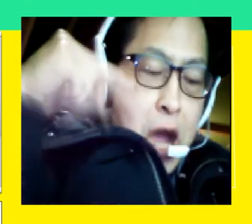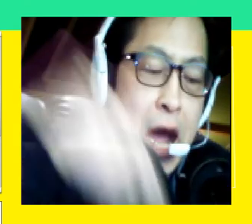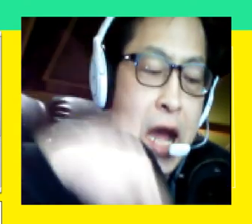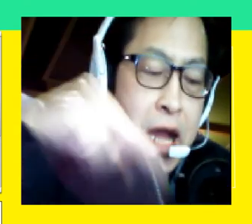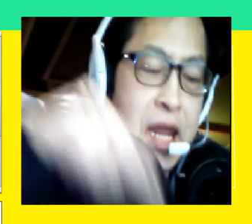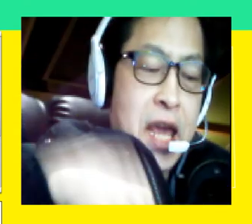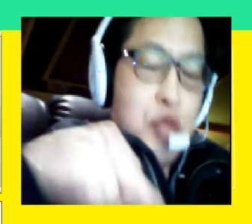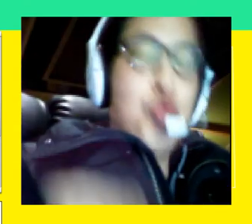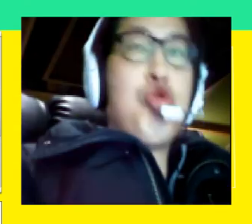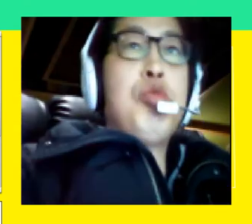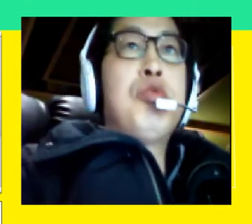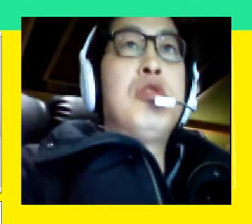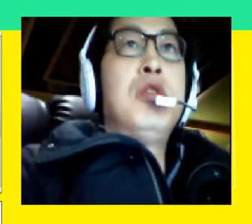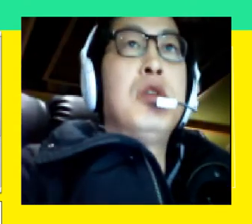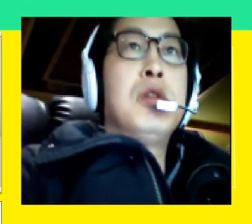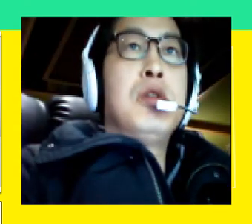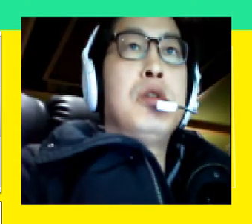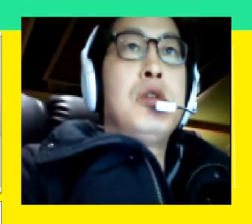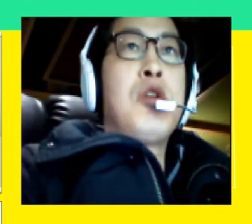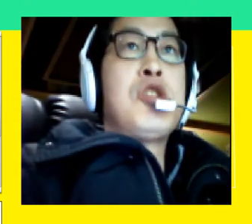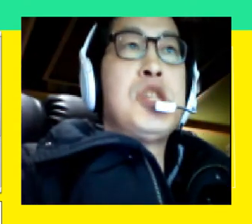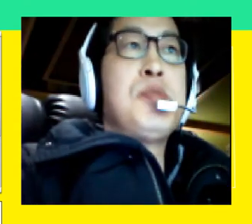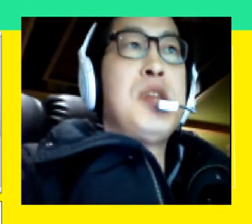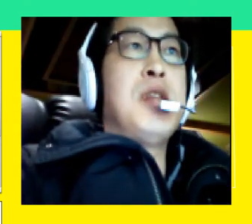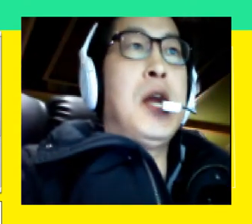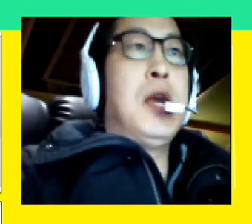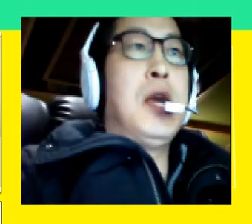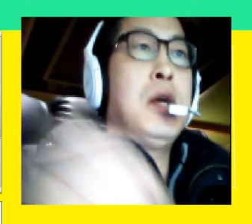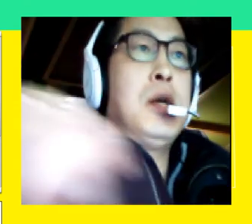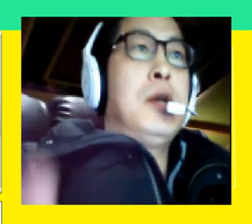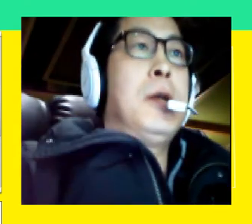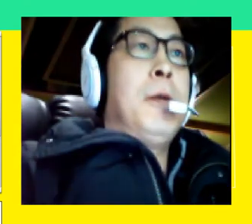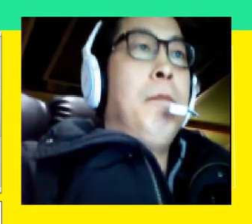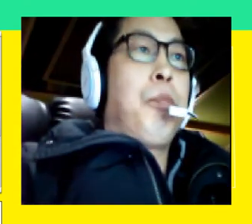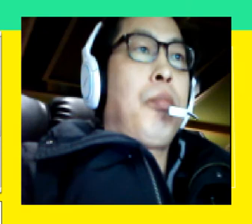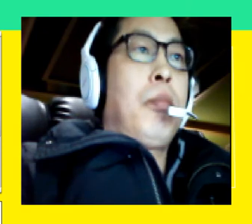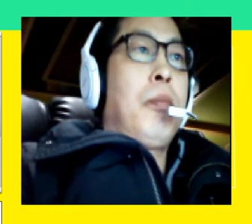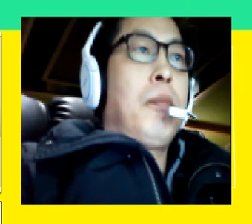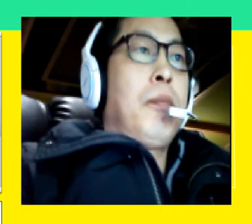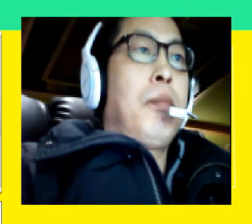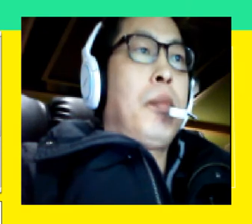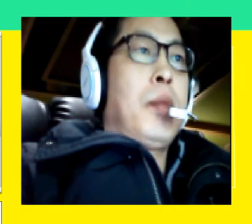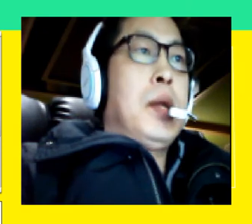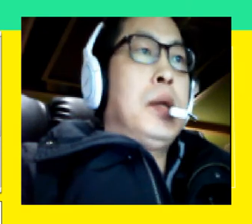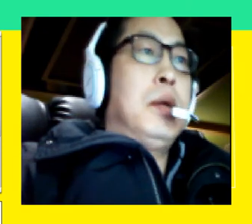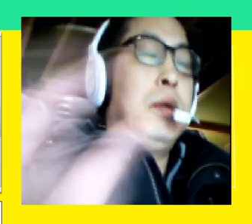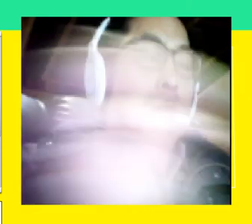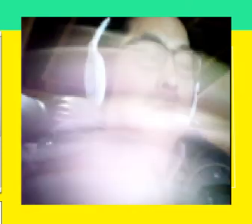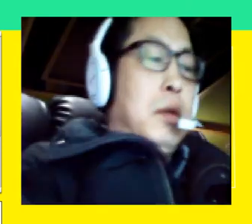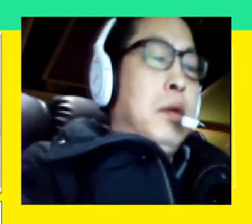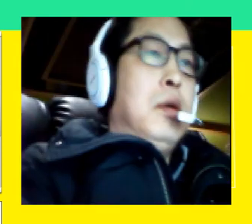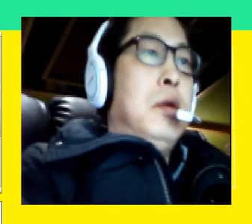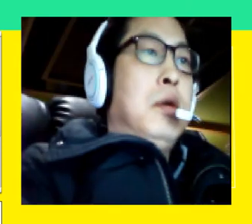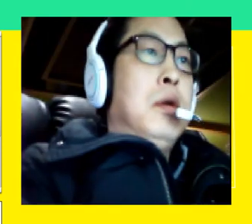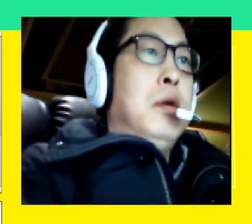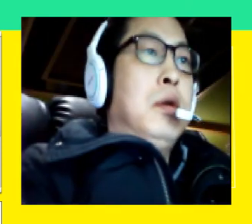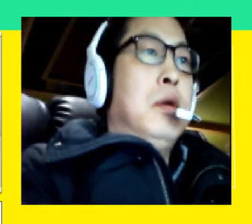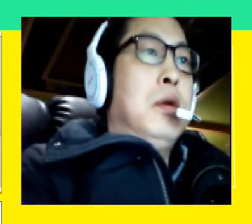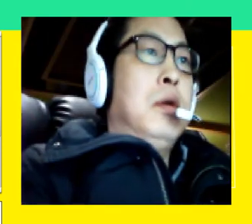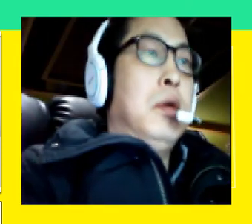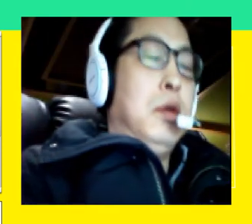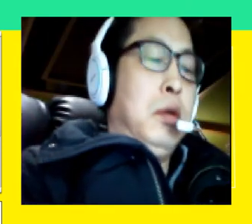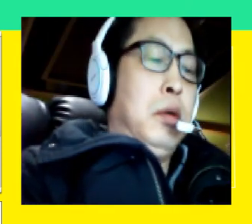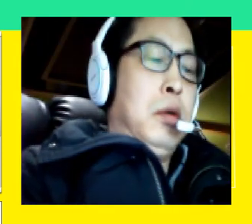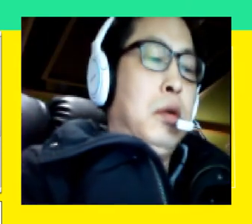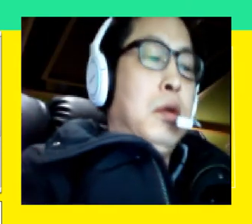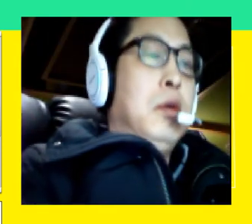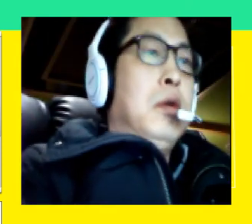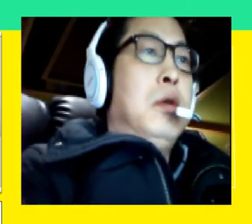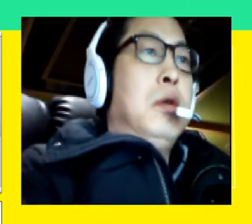[참새TV 수화배우기] 를 유투브에서 검색해 보세요